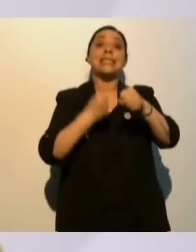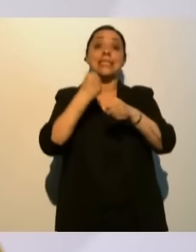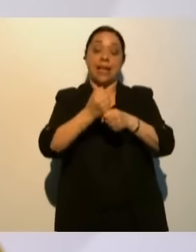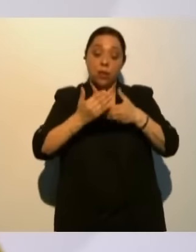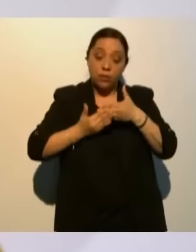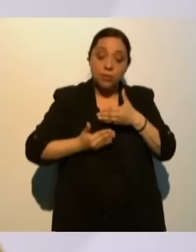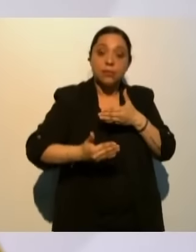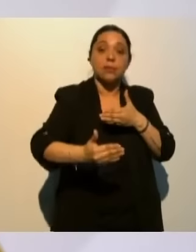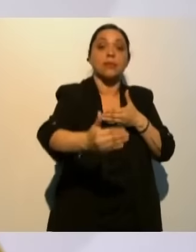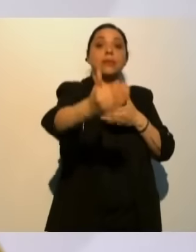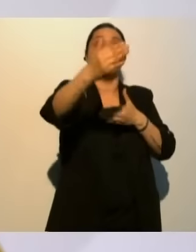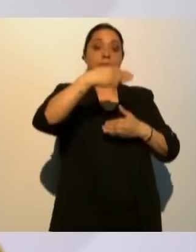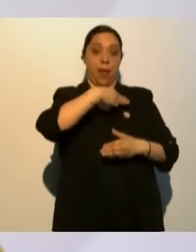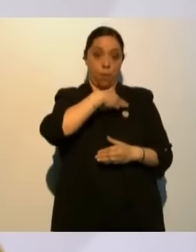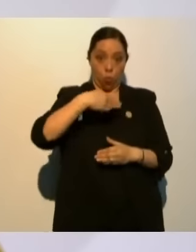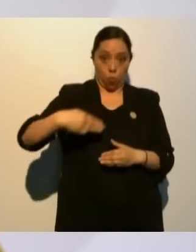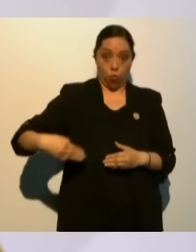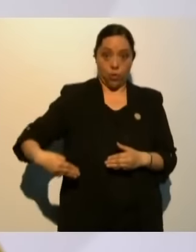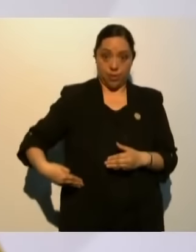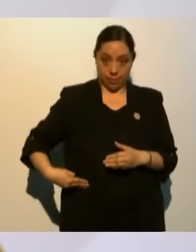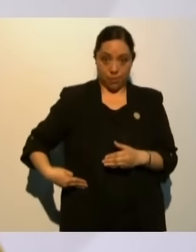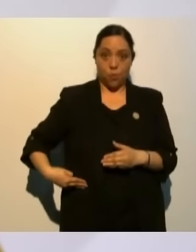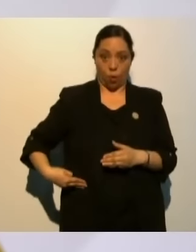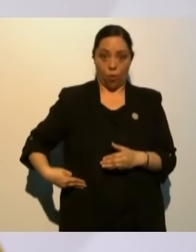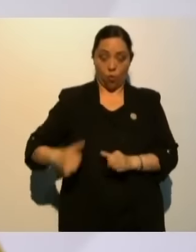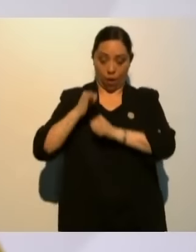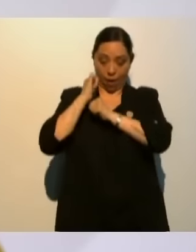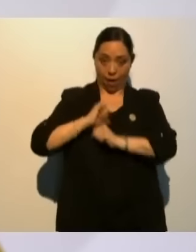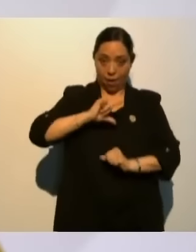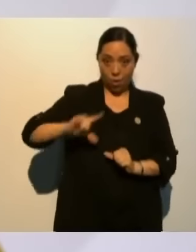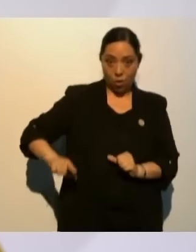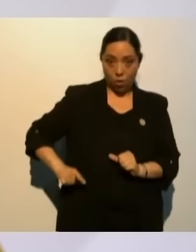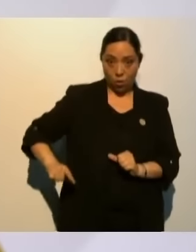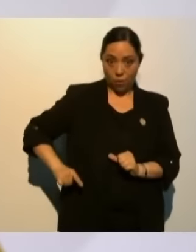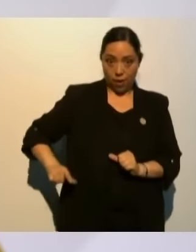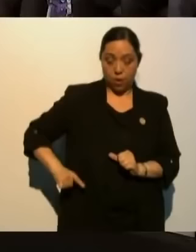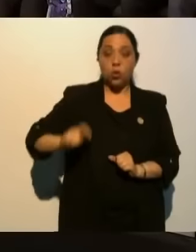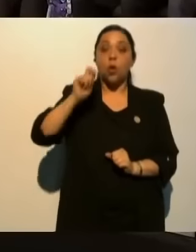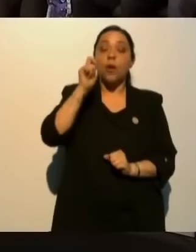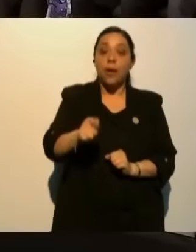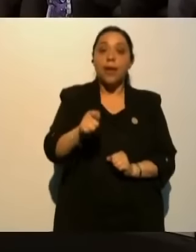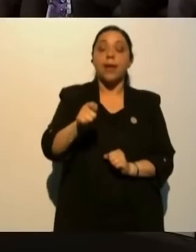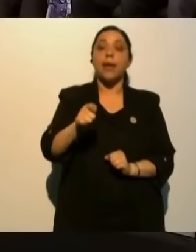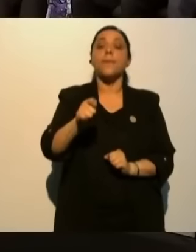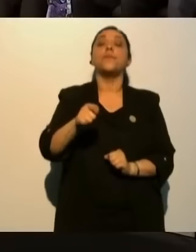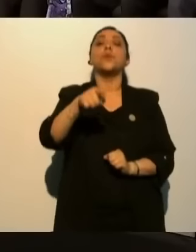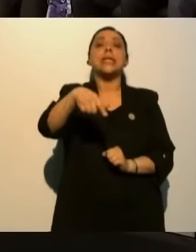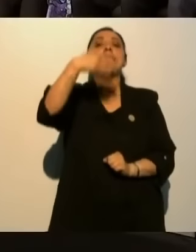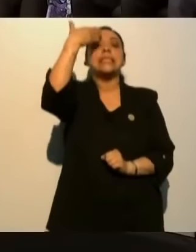las y los presidentes municipales que sepamos conjuntamente cómo hacemos un plan para poder